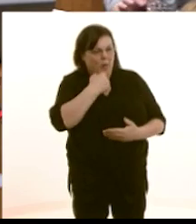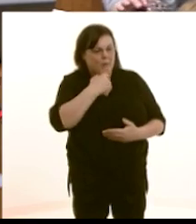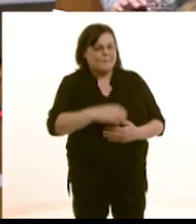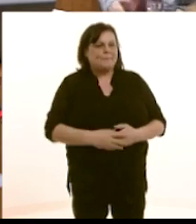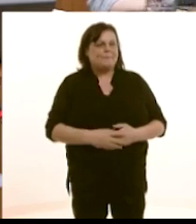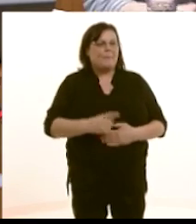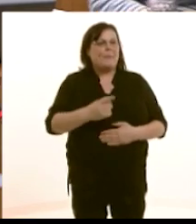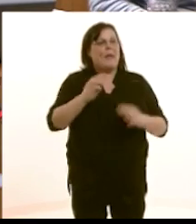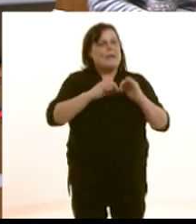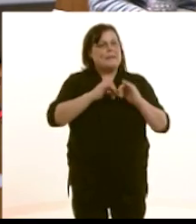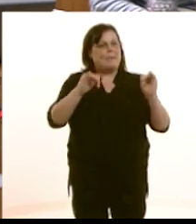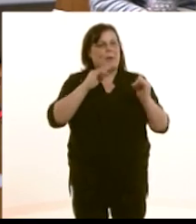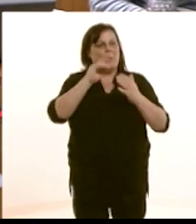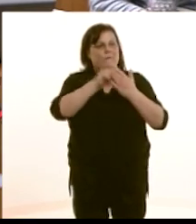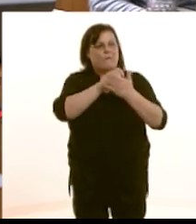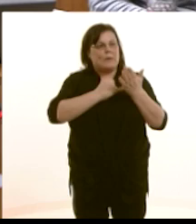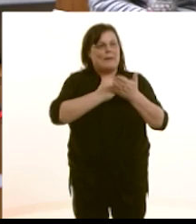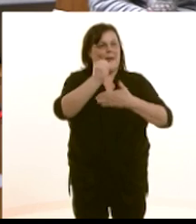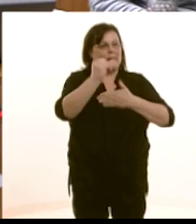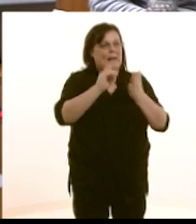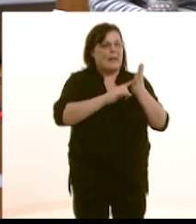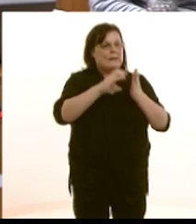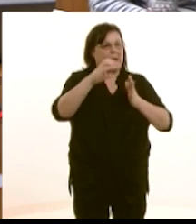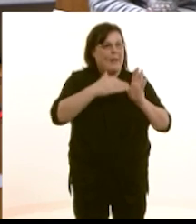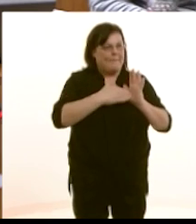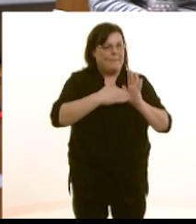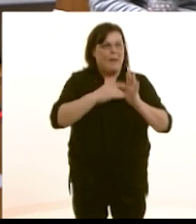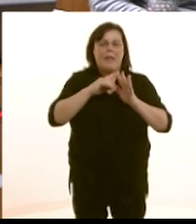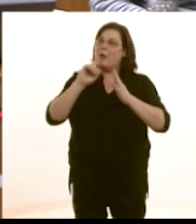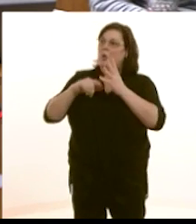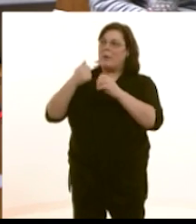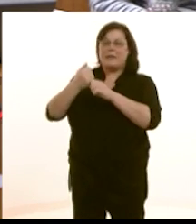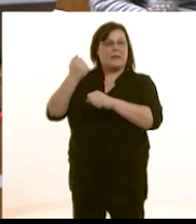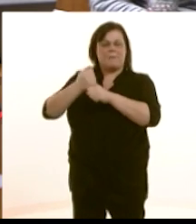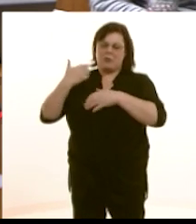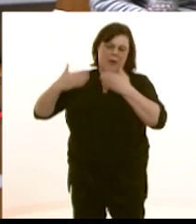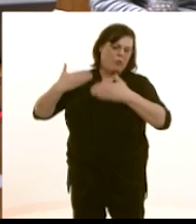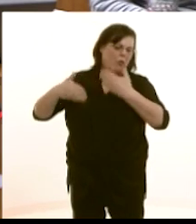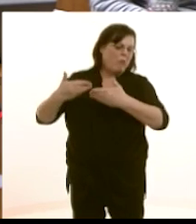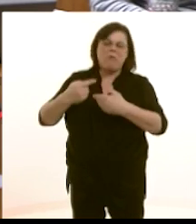bod y Bil aír Ddeddf ei hun yn dod i mewn i Gymru a hefyd iír gwasanaethau cyhoeddus